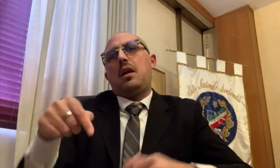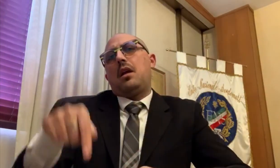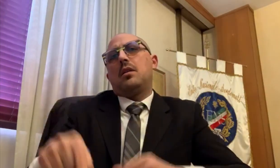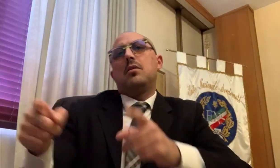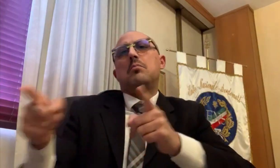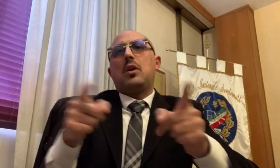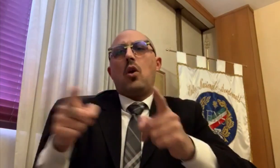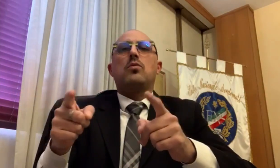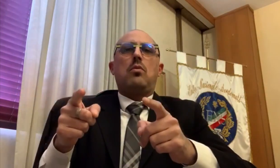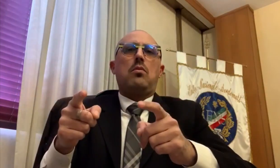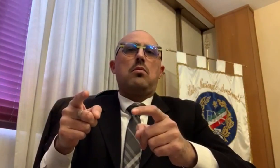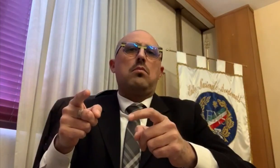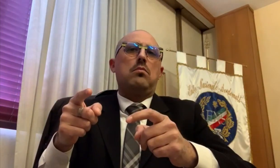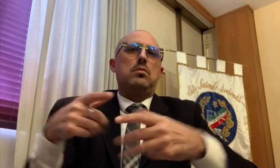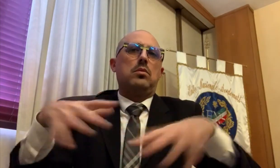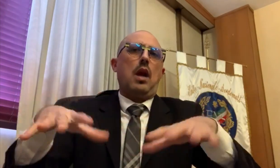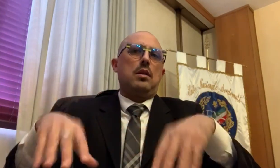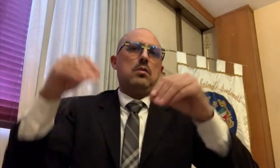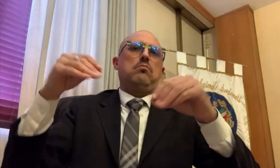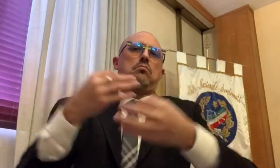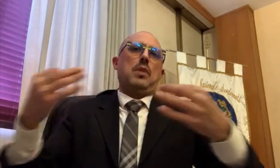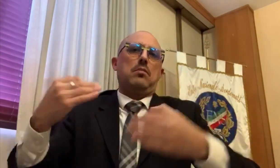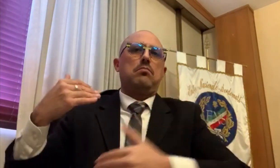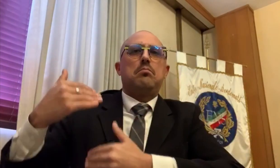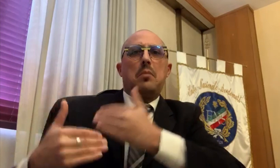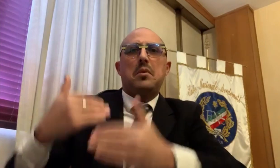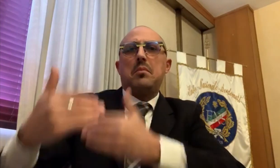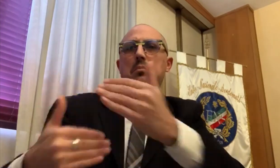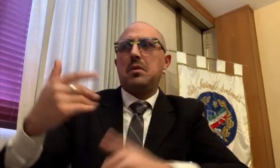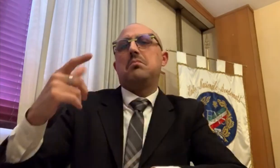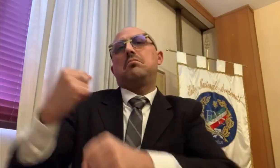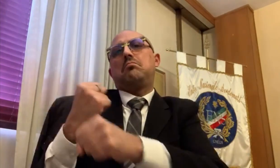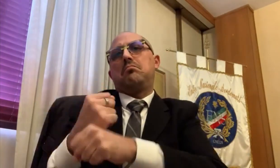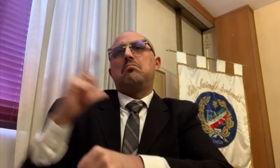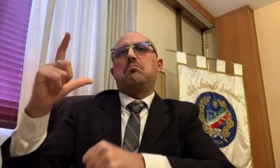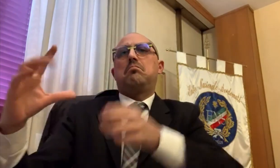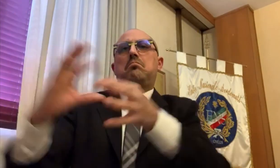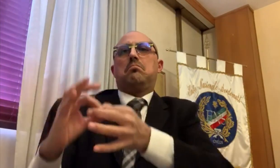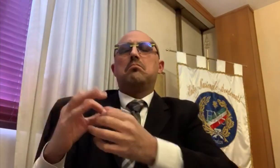Comunque in questa fase le cose stanno migliorando e abbiamo avviato una buona collaborazione;